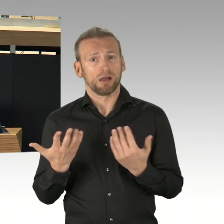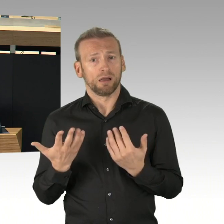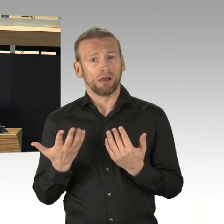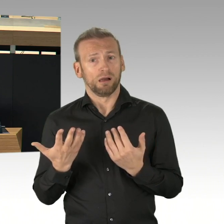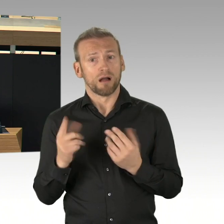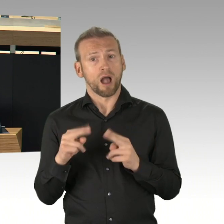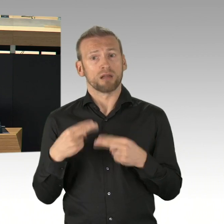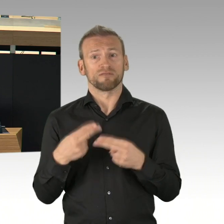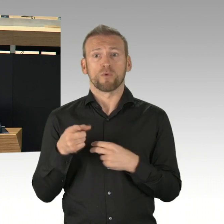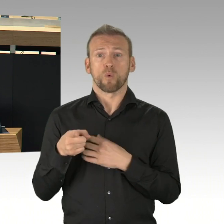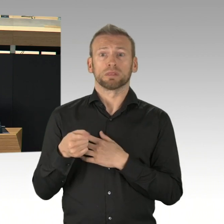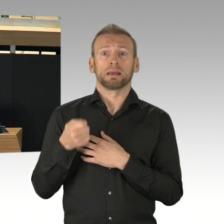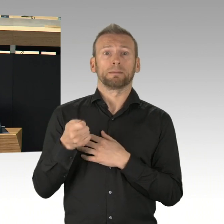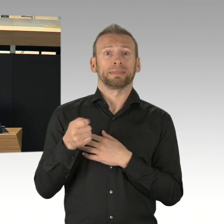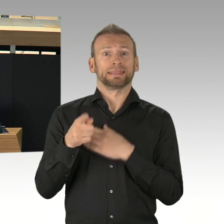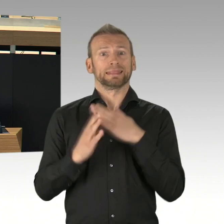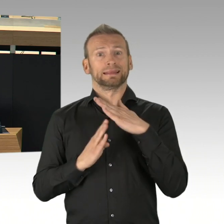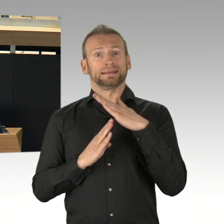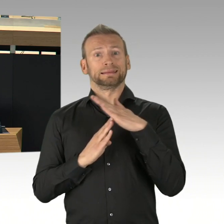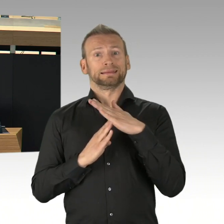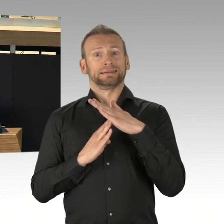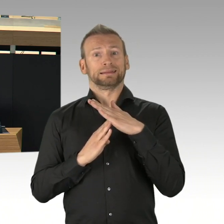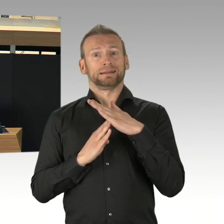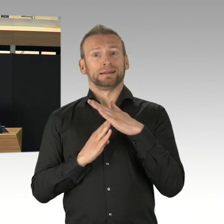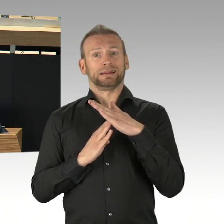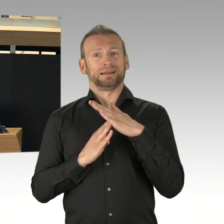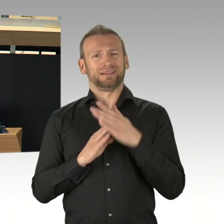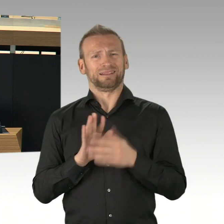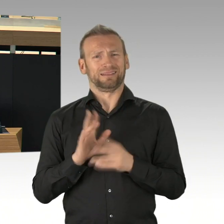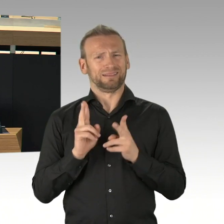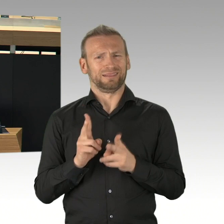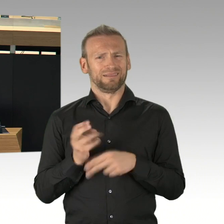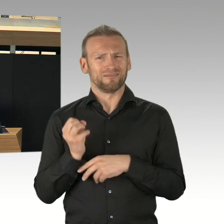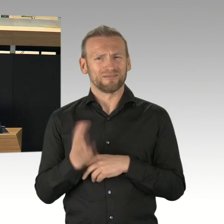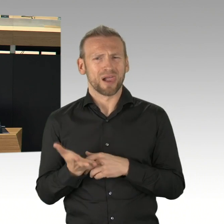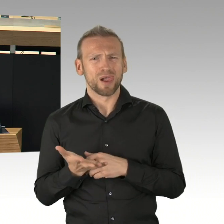dass es im Jahr 2019 im Juni zahlreiche Mietsteigerungen in unserer Stadt gab.